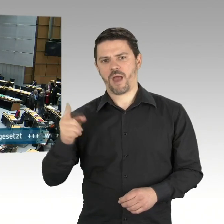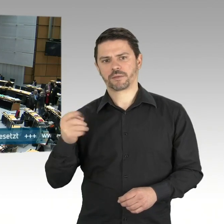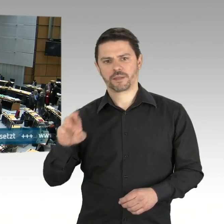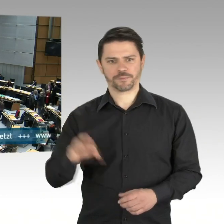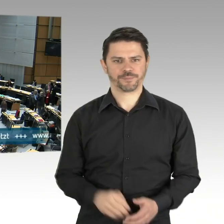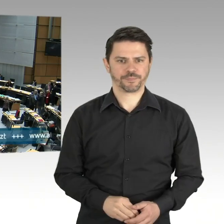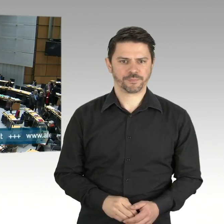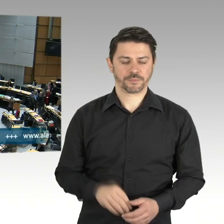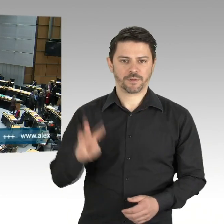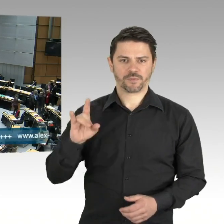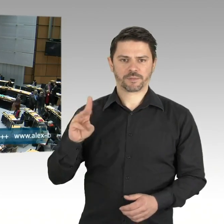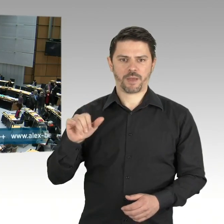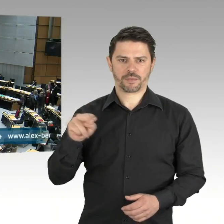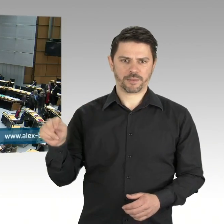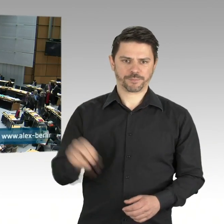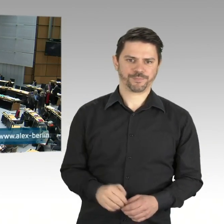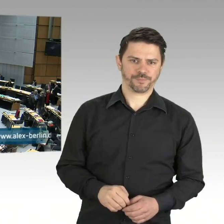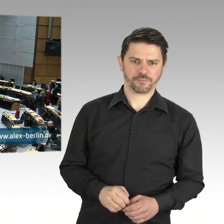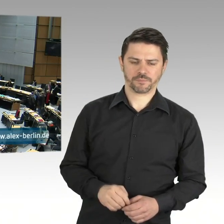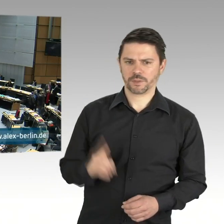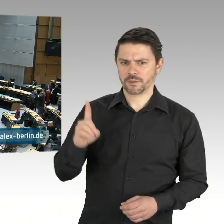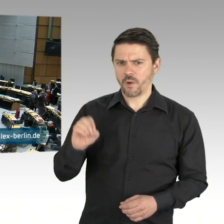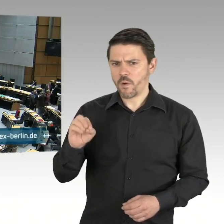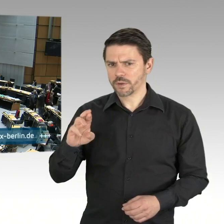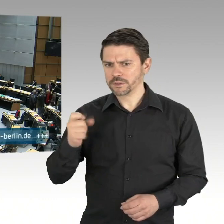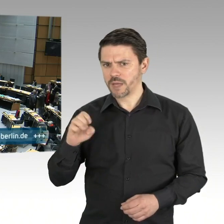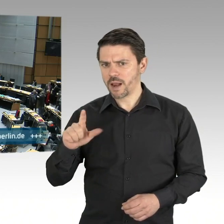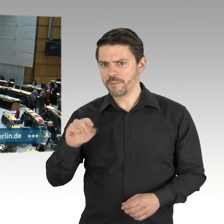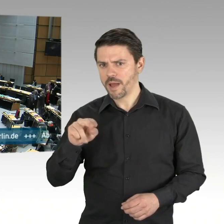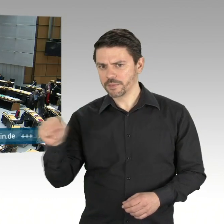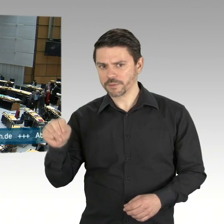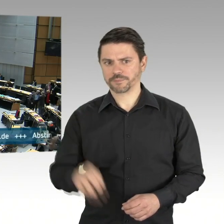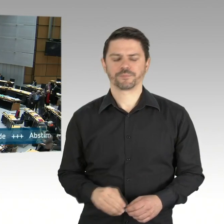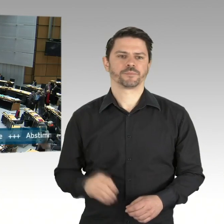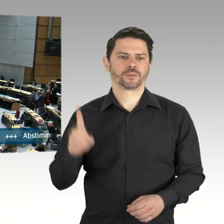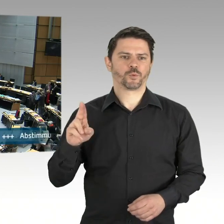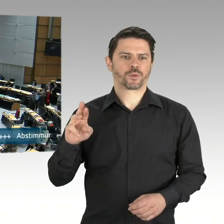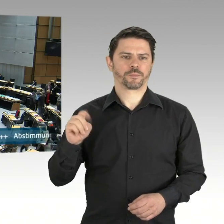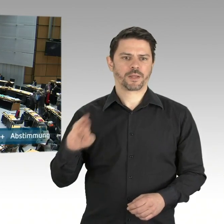Frau Bettina Domer. Herr Burkard Dregger.